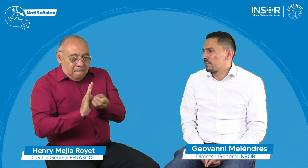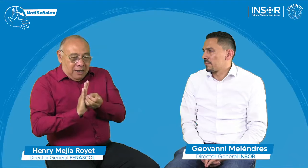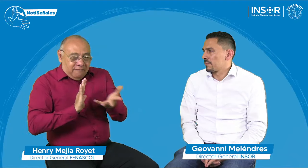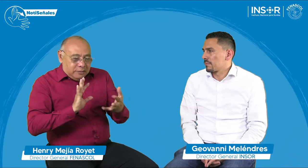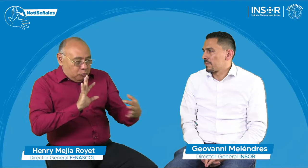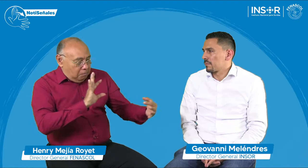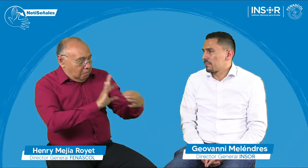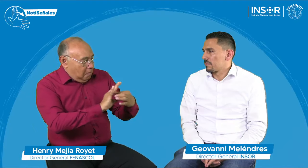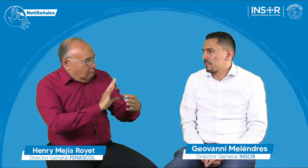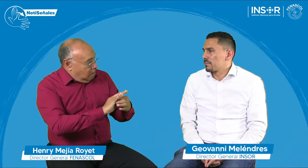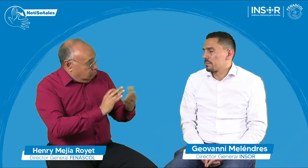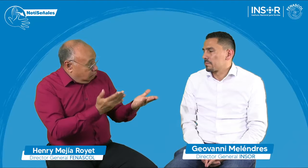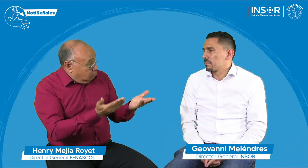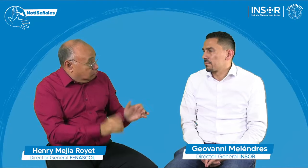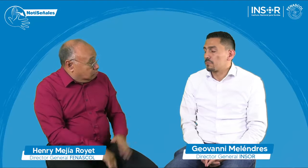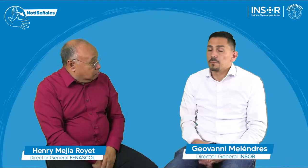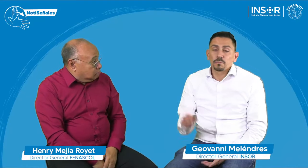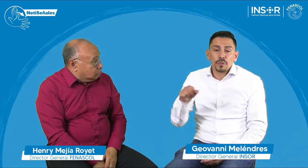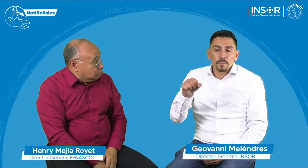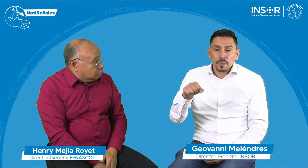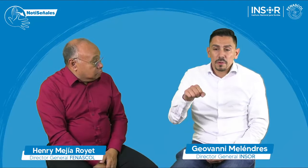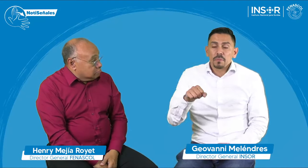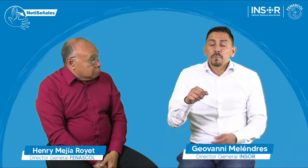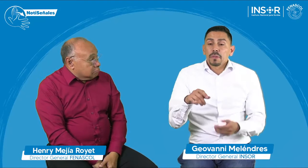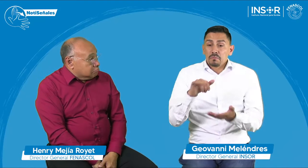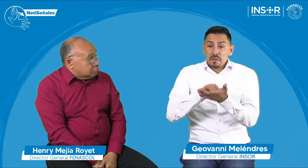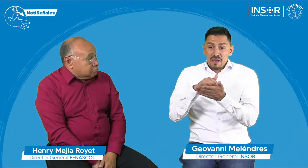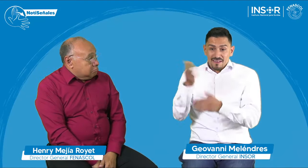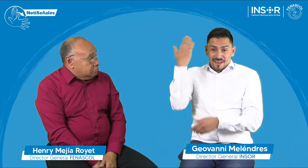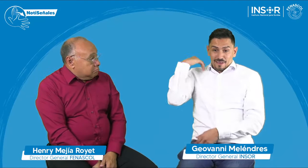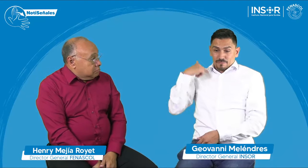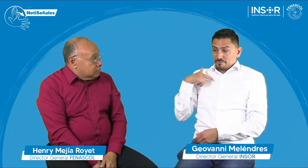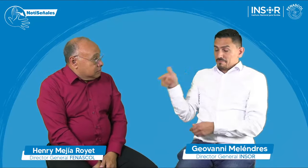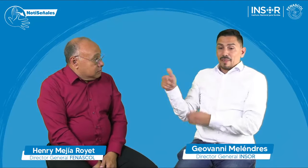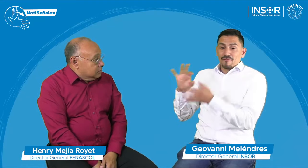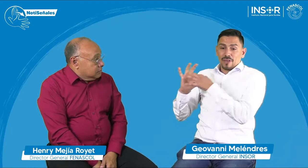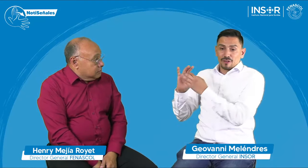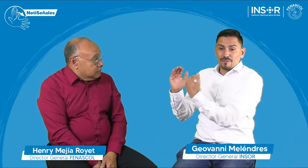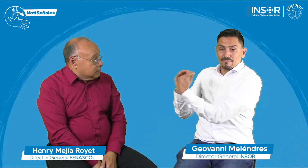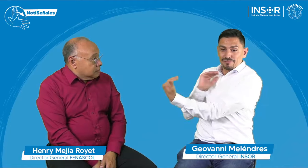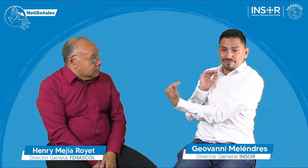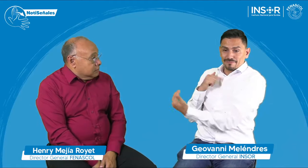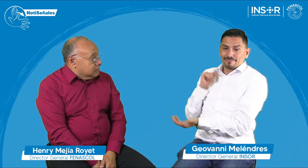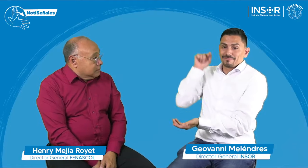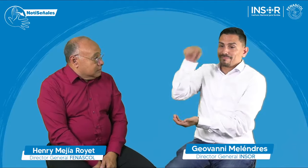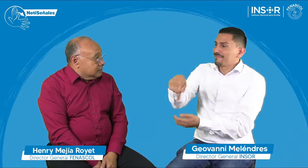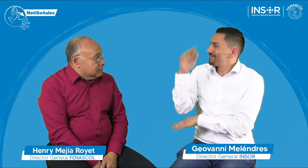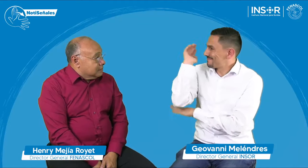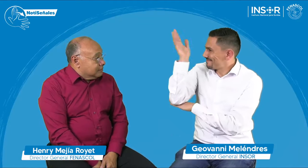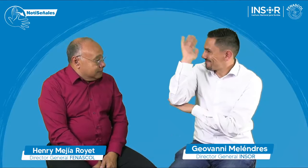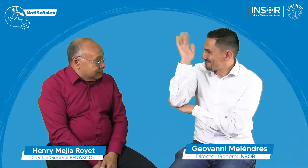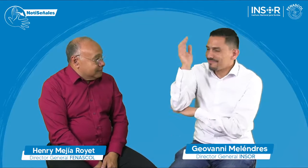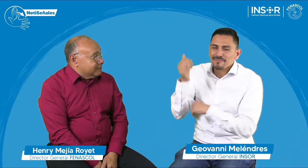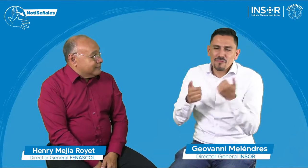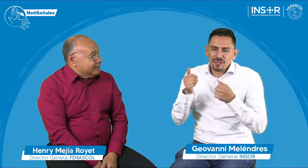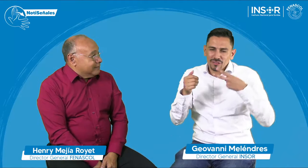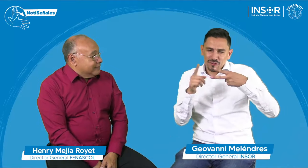en la comunidad lo ven tan importante prioritarios para trabajar con ustedes ¿Se puede